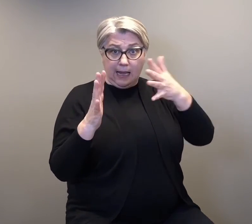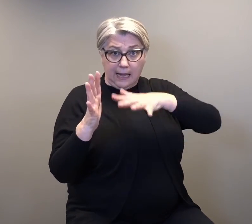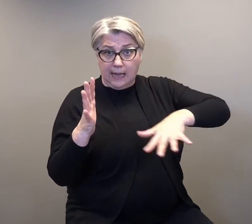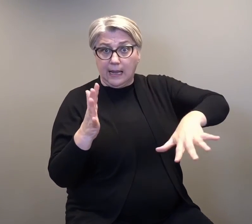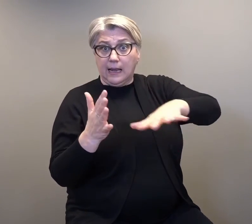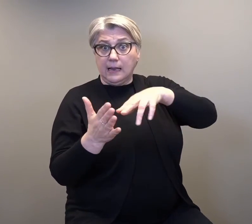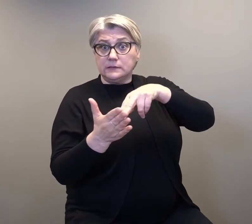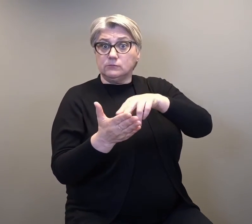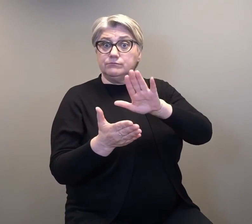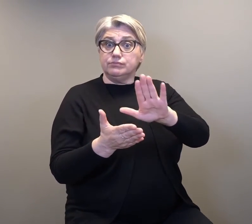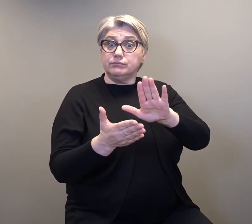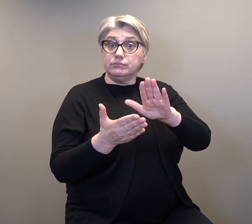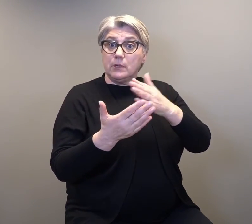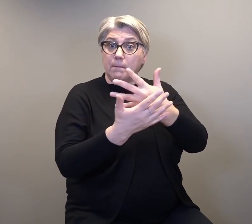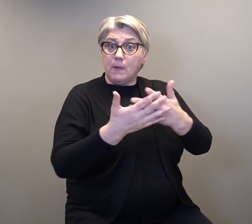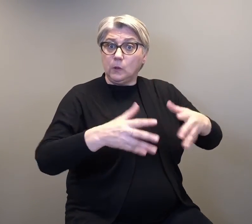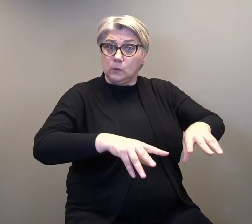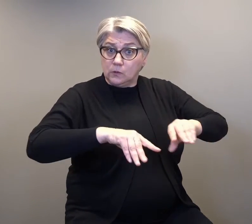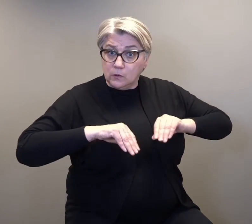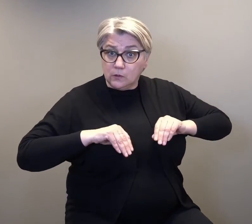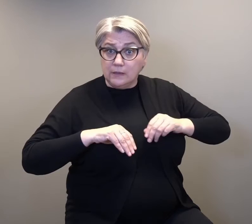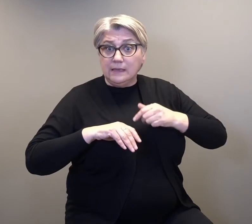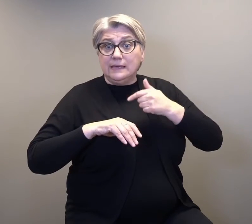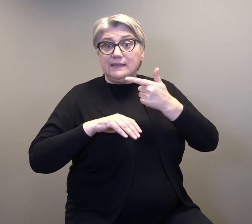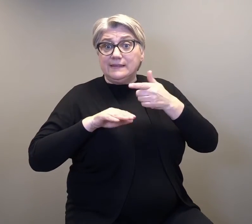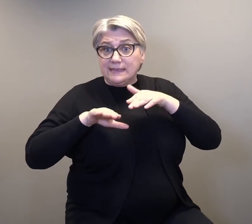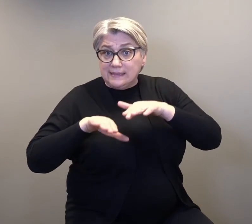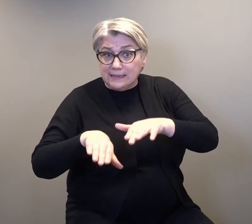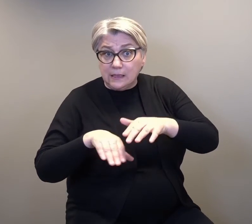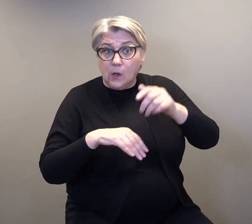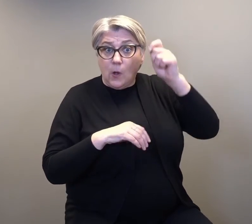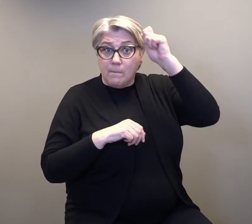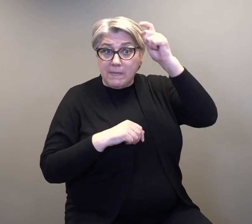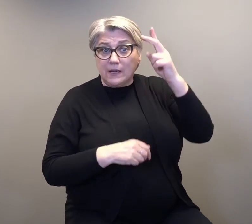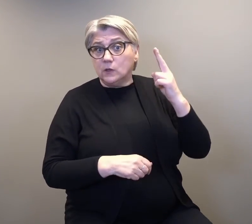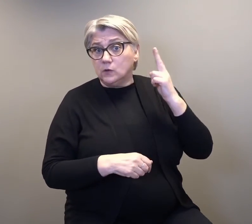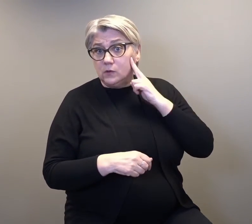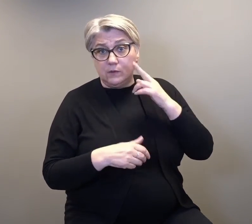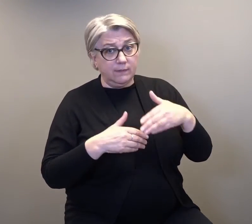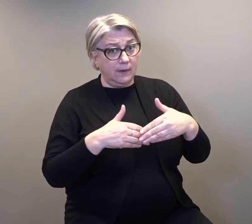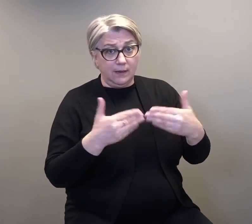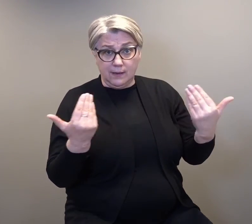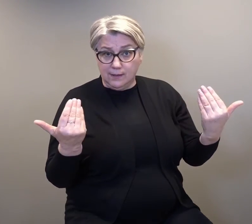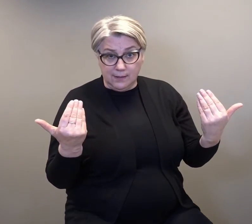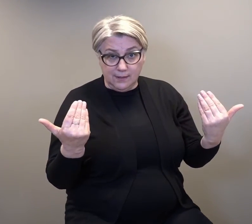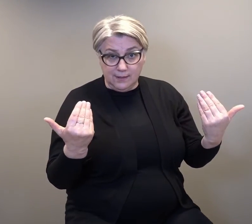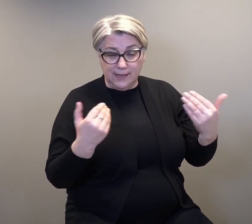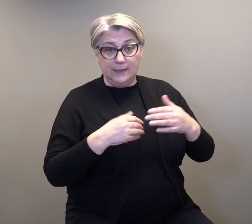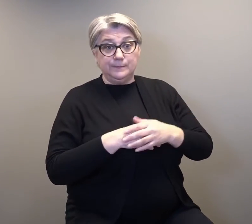til vettvangur fyrir máltöku, tvítyngi, og menningu döff.